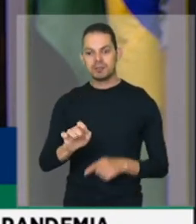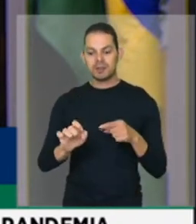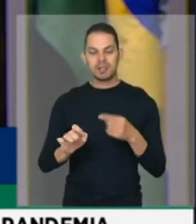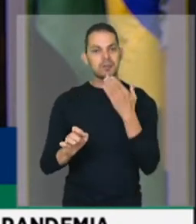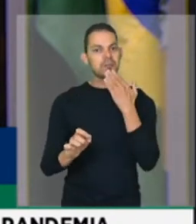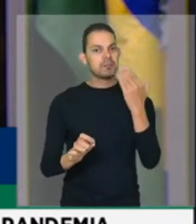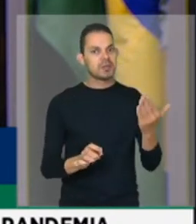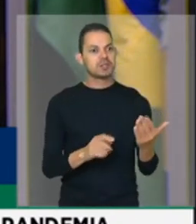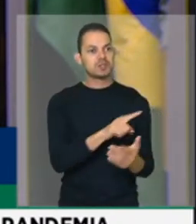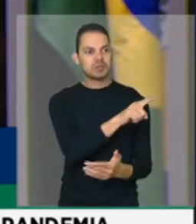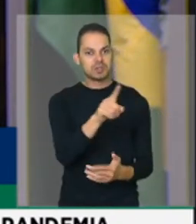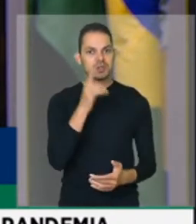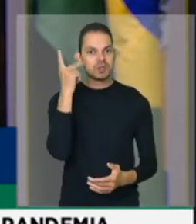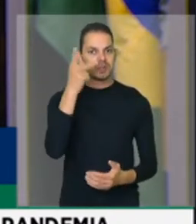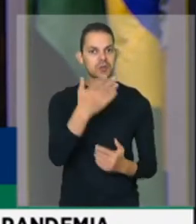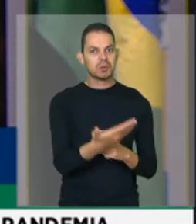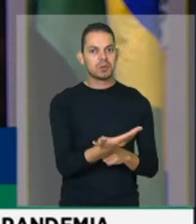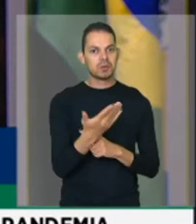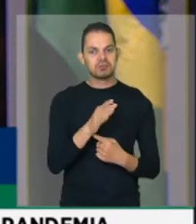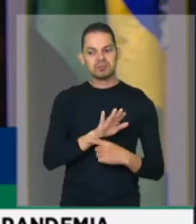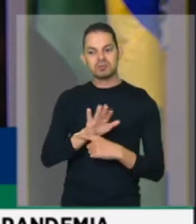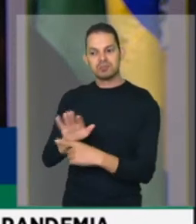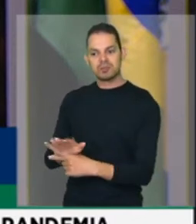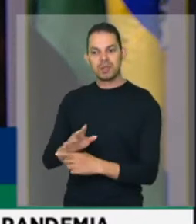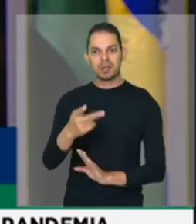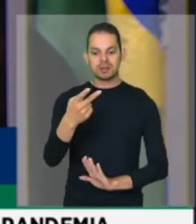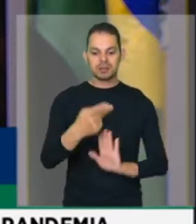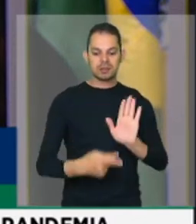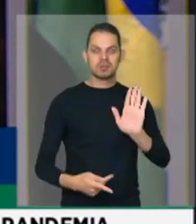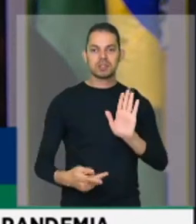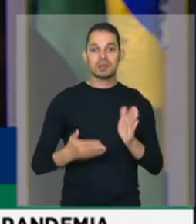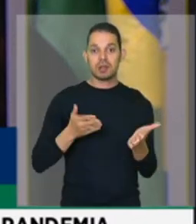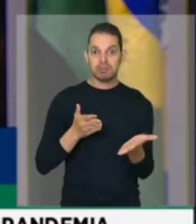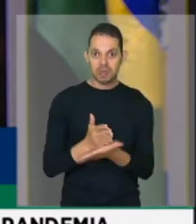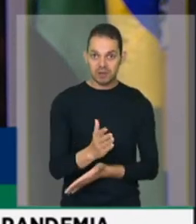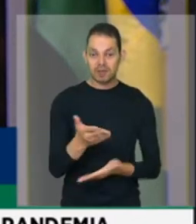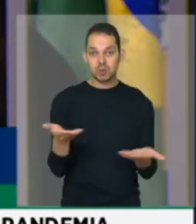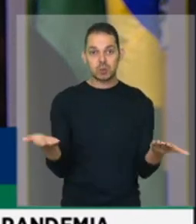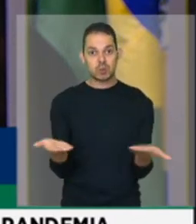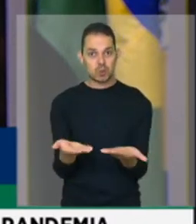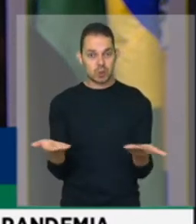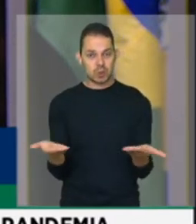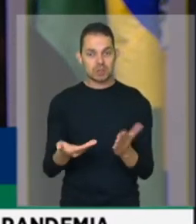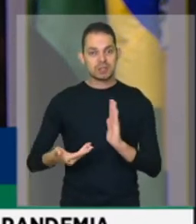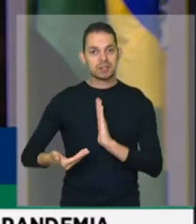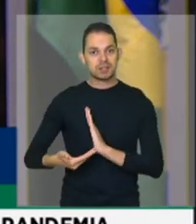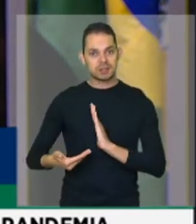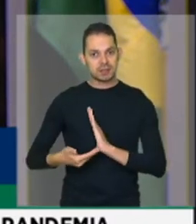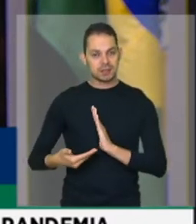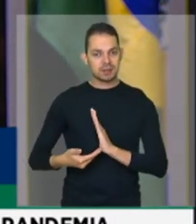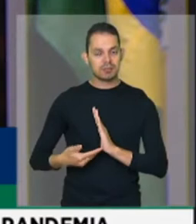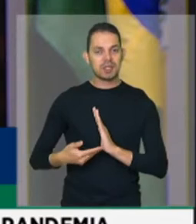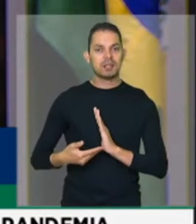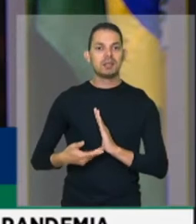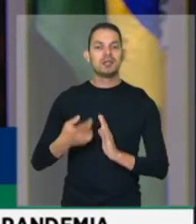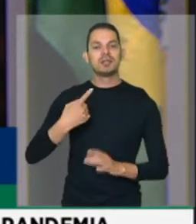NOBRES PARLAMENTARES PARA QUE ESSE PROJETO SEJA APROVADO E FINALMENTE HOJE NA CÂMARA DOS DEPUTADOS E QUE NÓS POSSAMOS... AJUDAR A